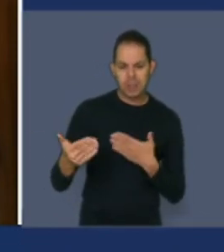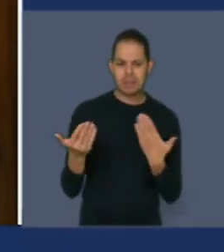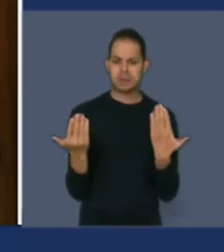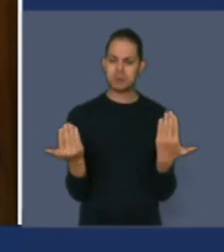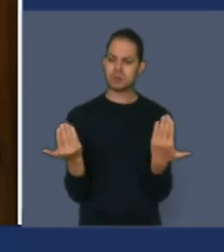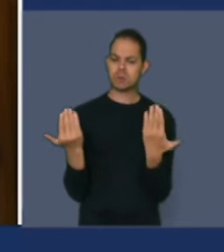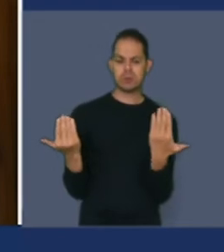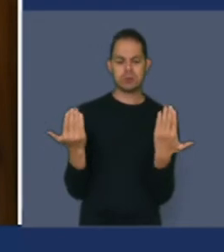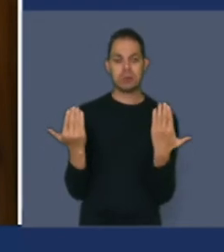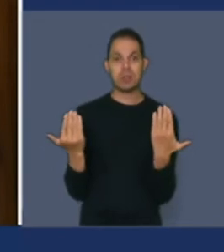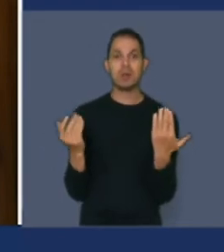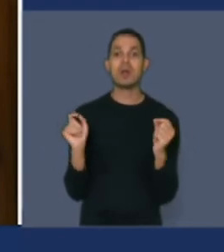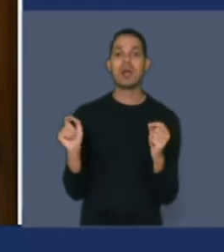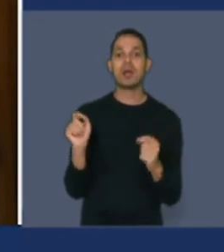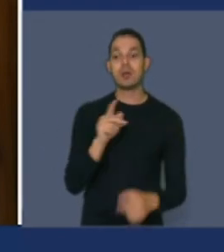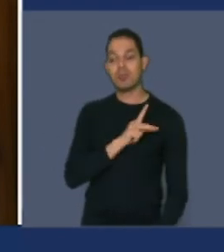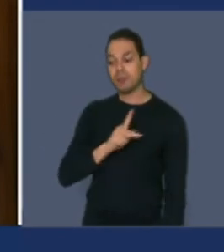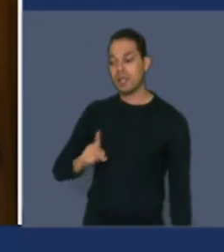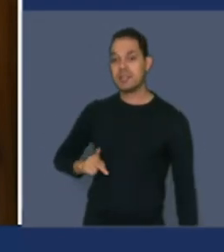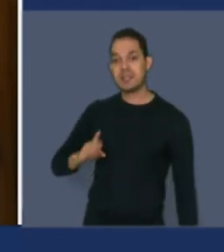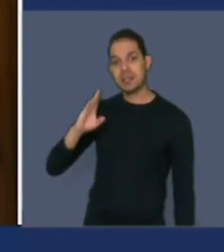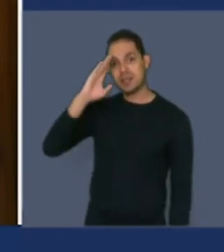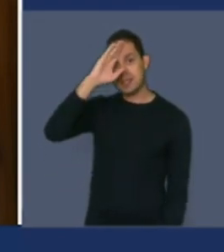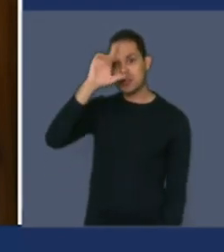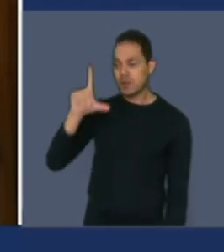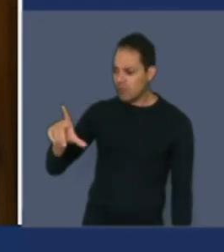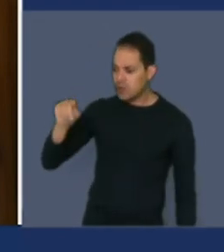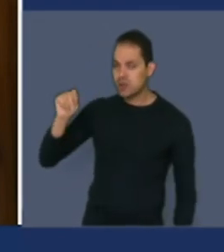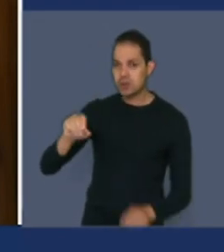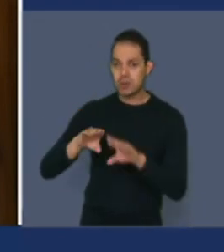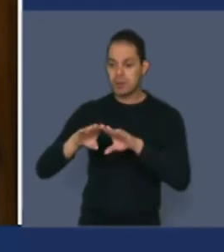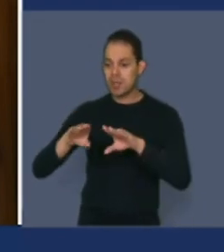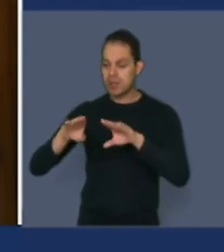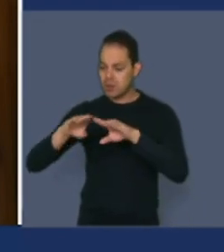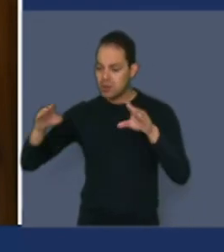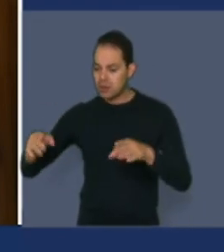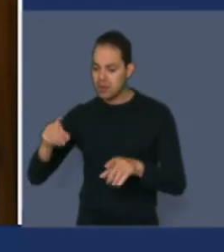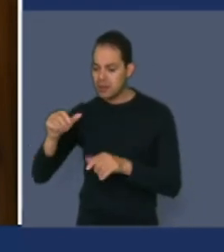PRESIDENTE QUE FOI ELEITO POR ESSE SISTEMA. SE HOUVE FRAUDE NAS ELEIÇÕES, COMO É QUE ELE ESTÁ SENTADO NA CADEIRA